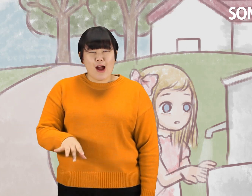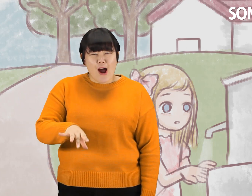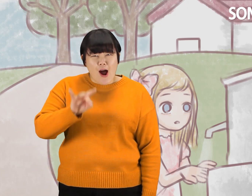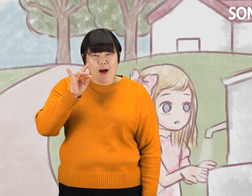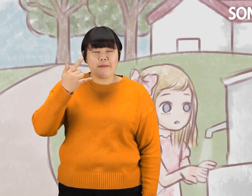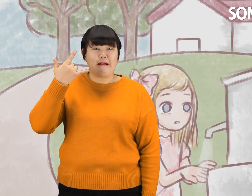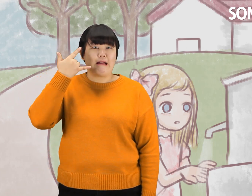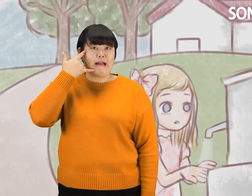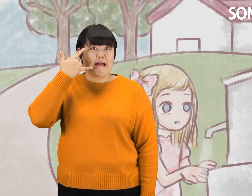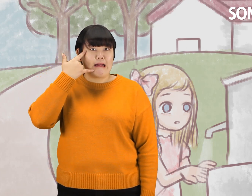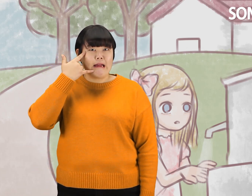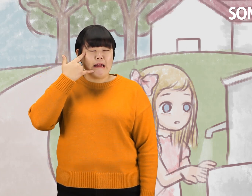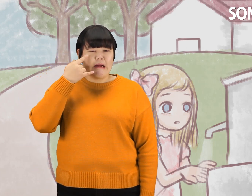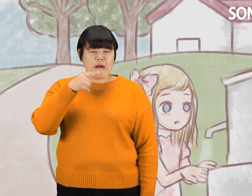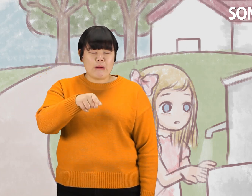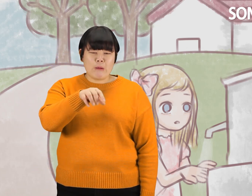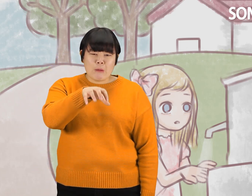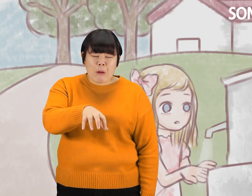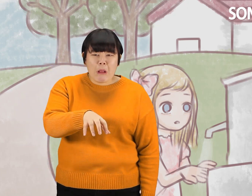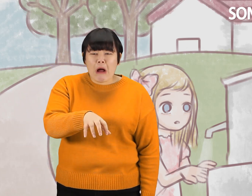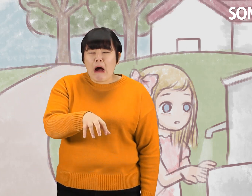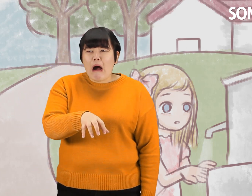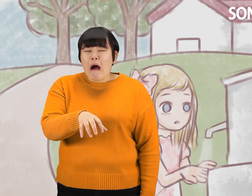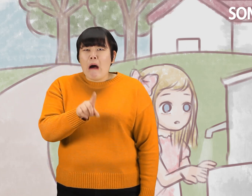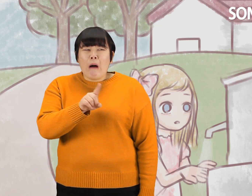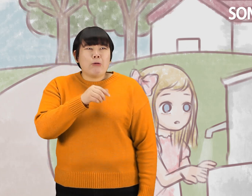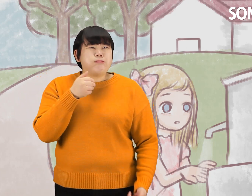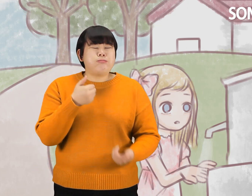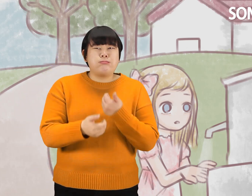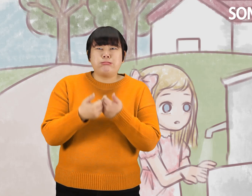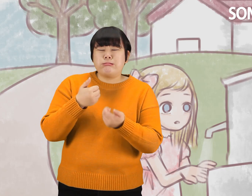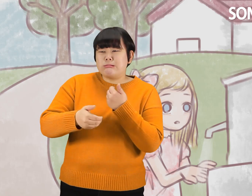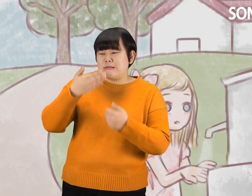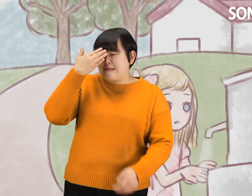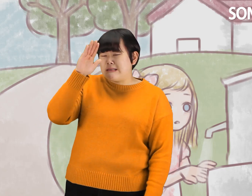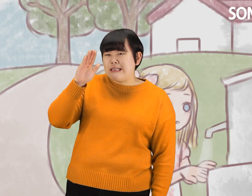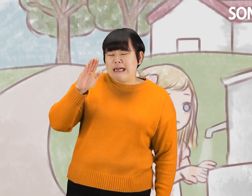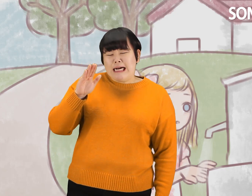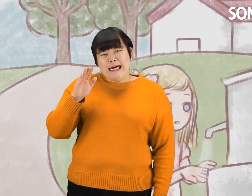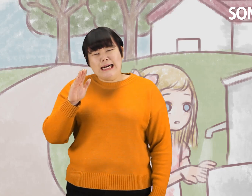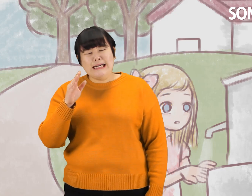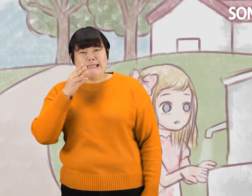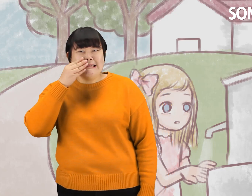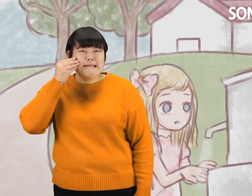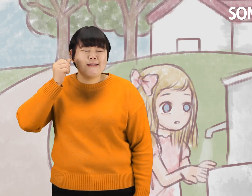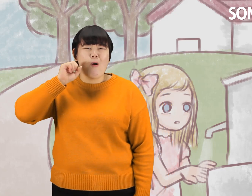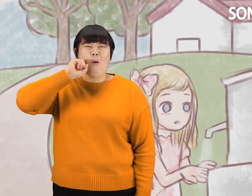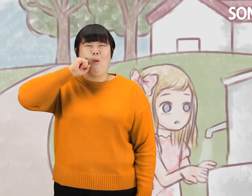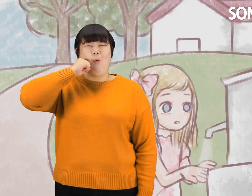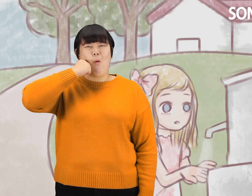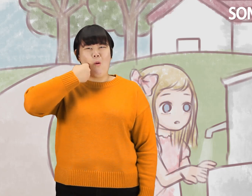最初にヘレンは、その場所での適応ができないハヨトオヨ。